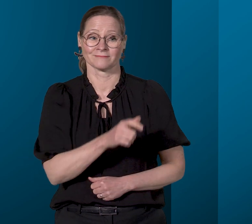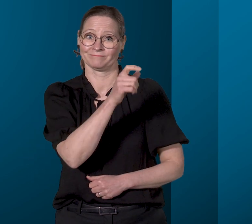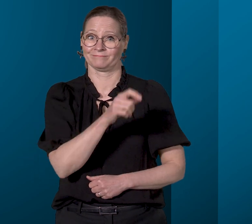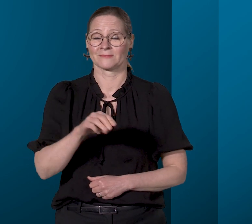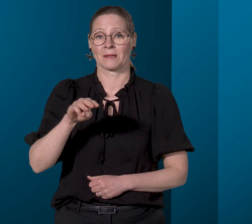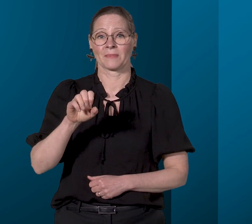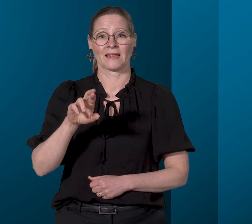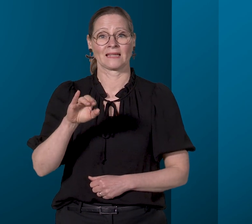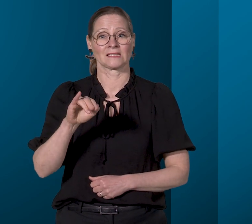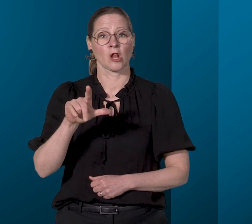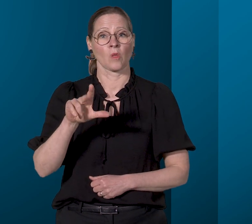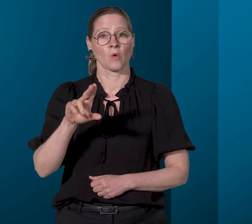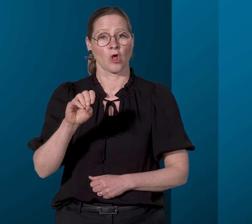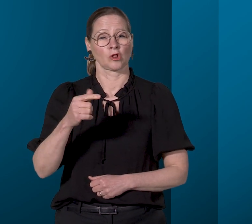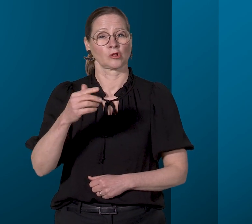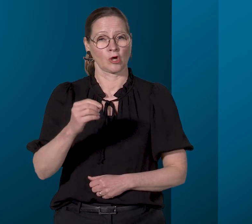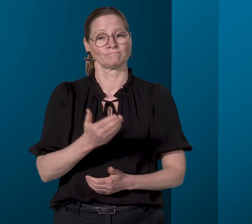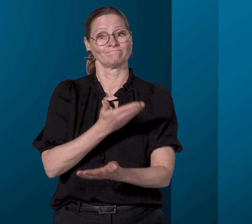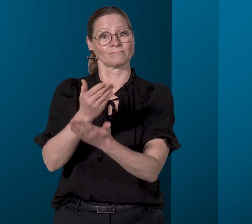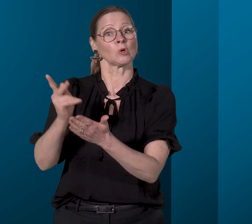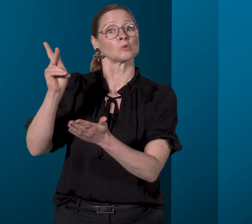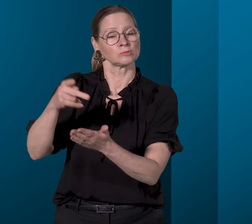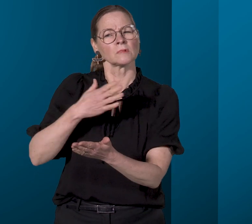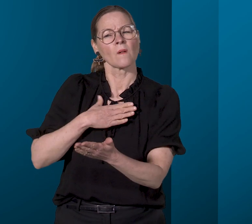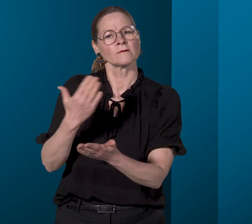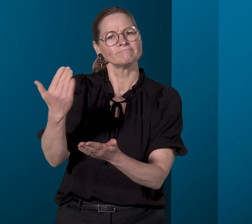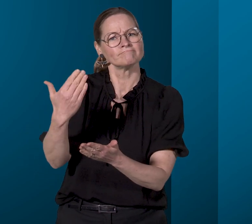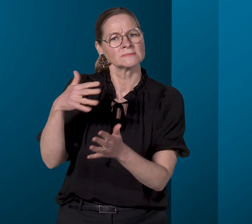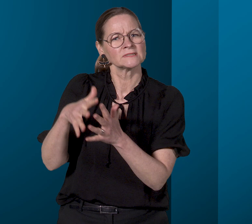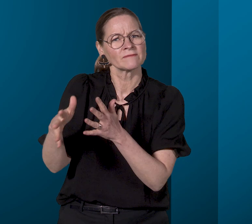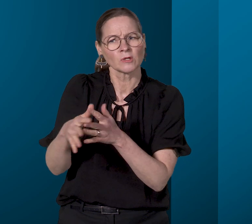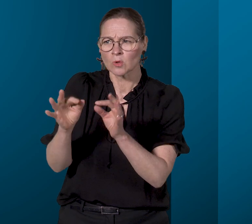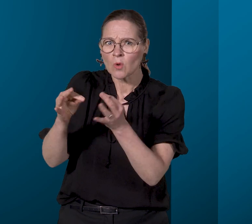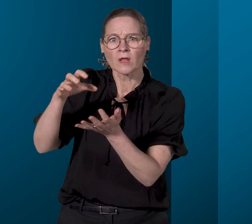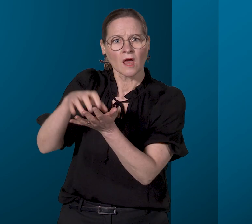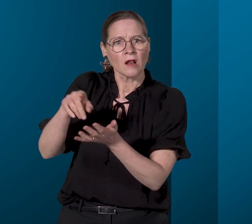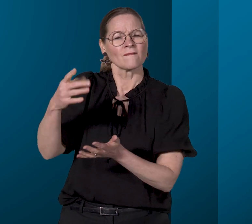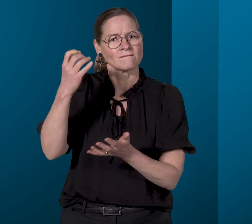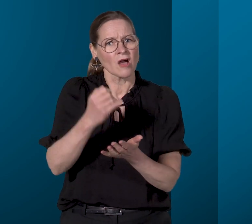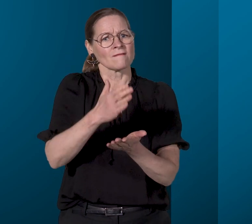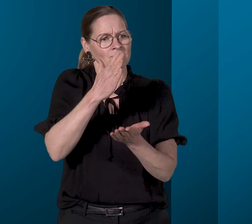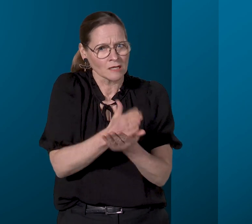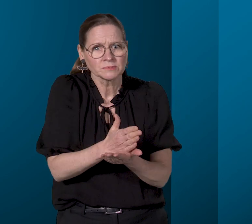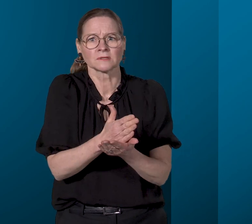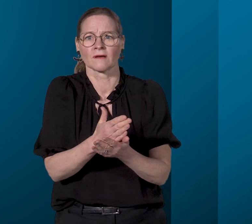Kysymyksellään Meriluoto haluaa selvittää, miten hallitus aikoo varmistaa, -